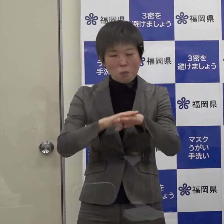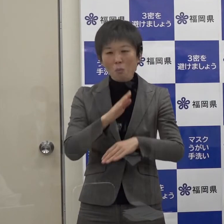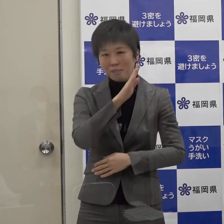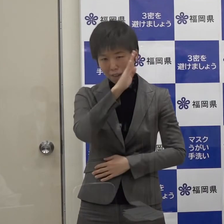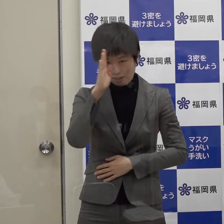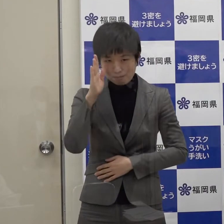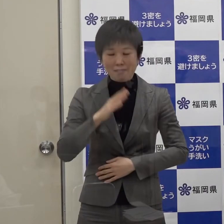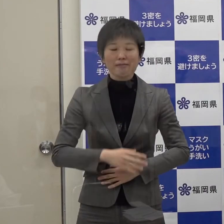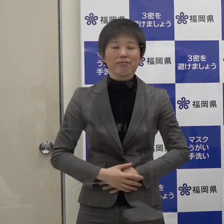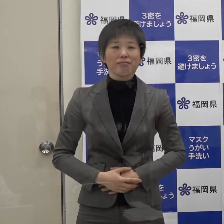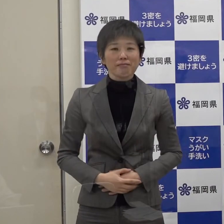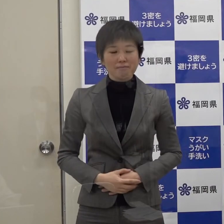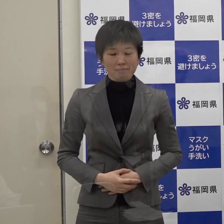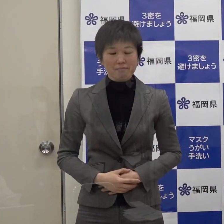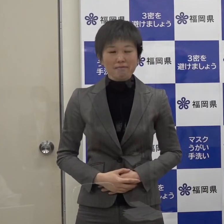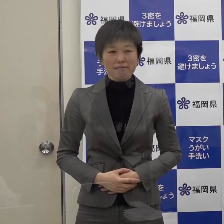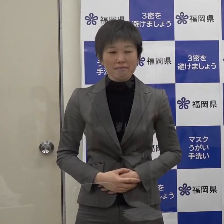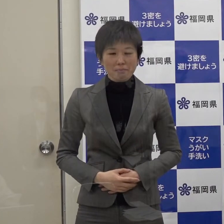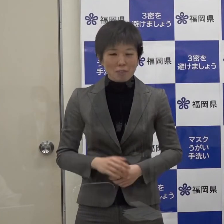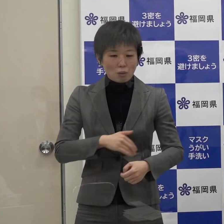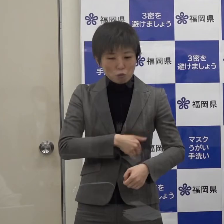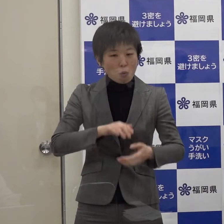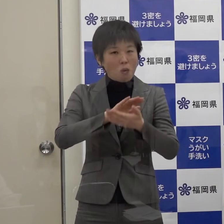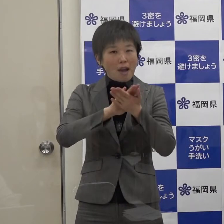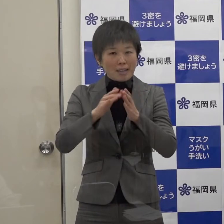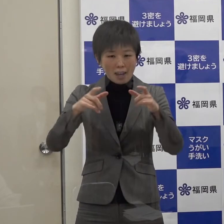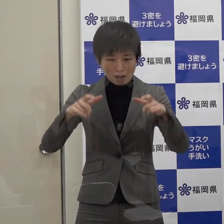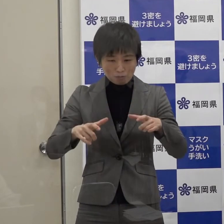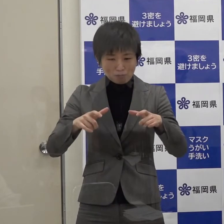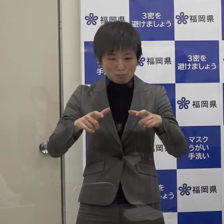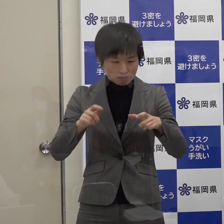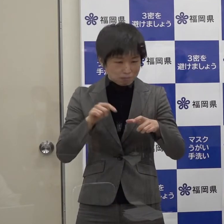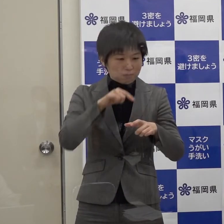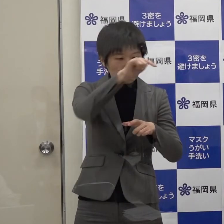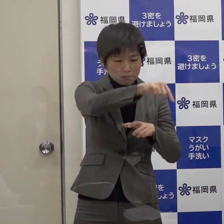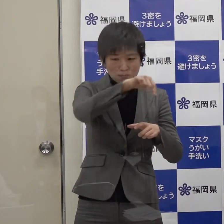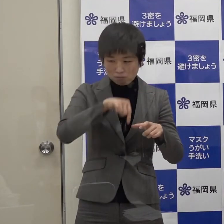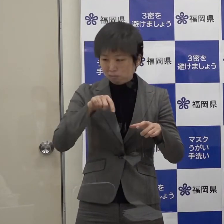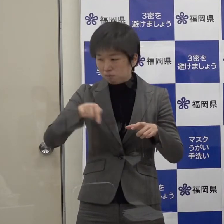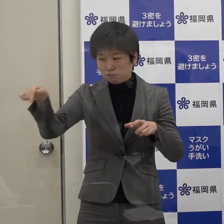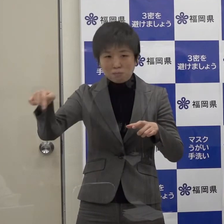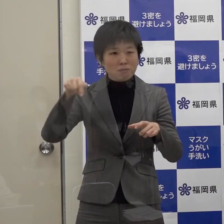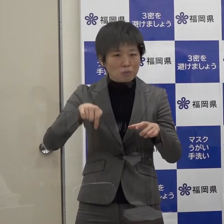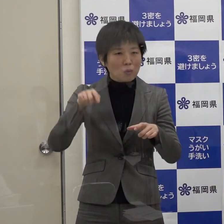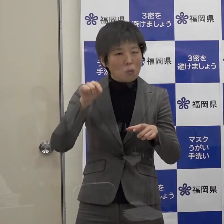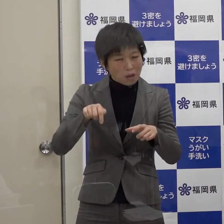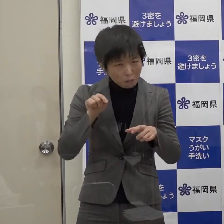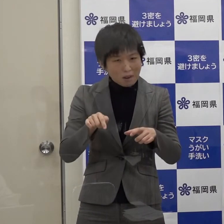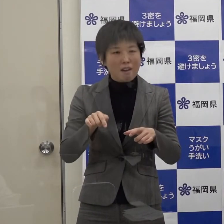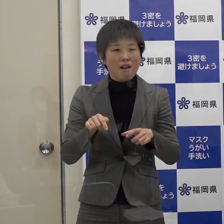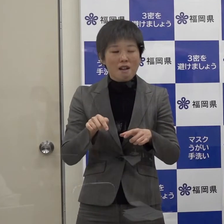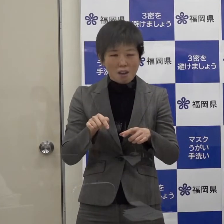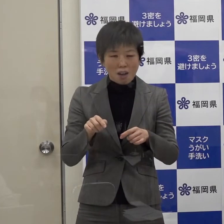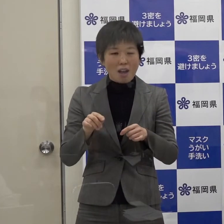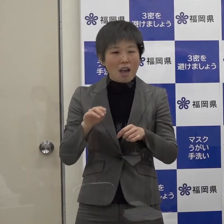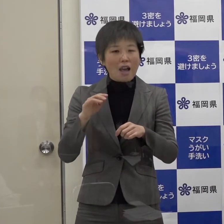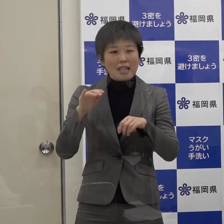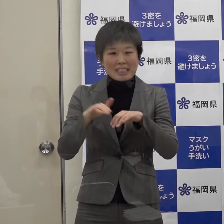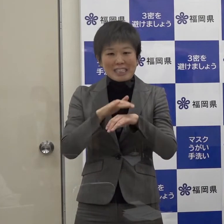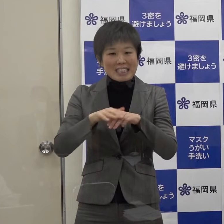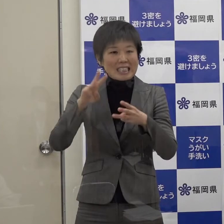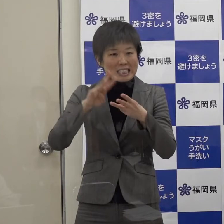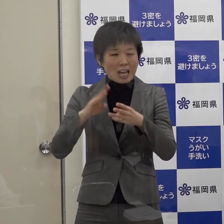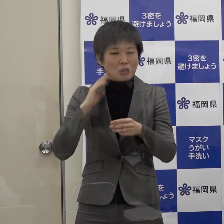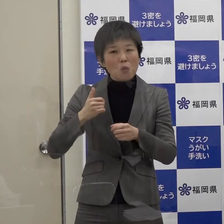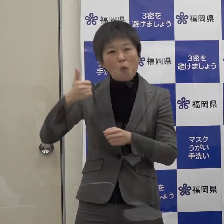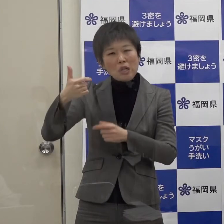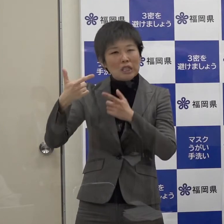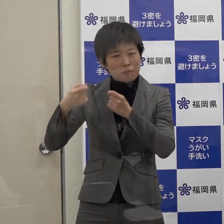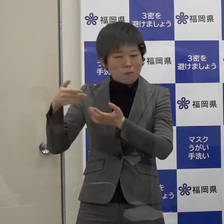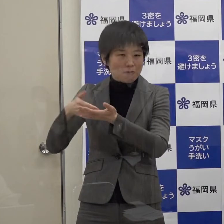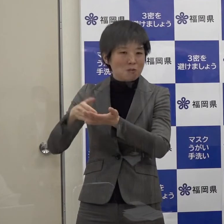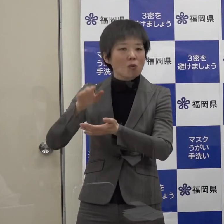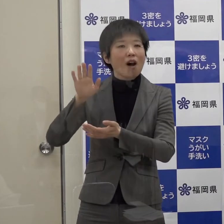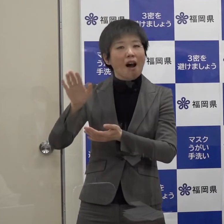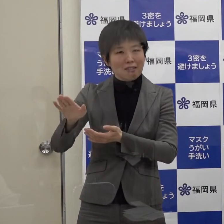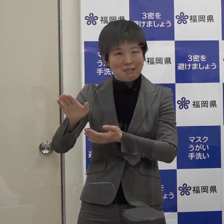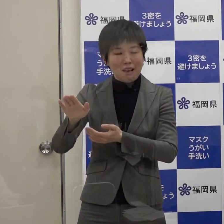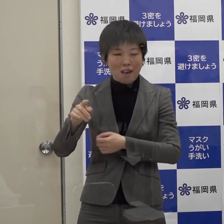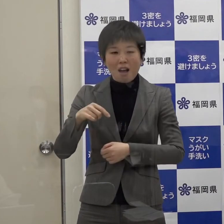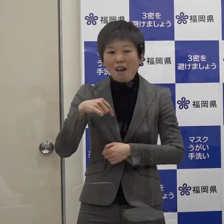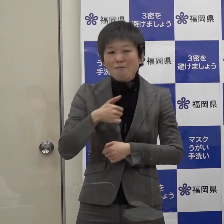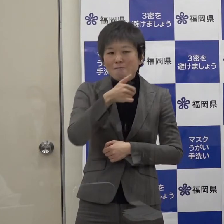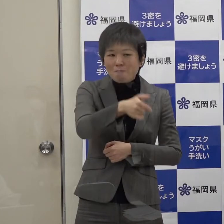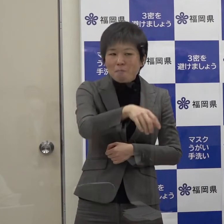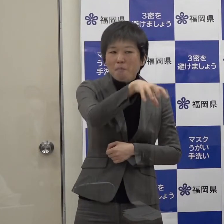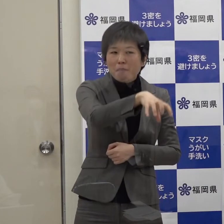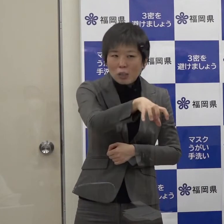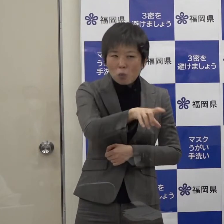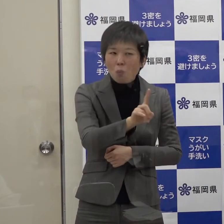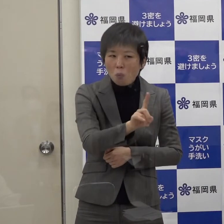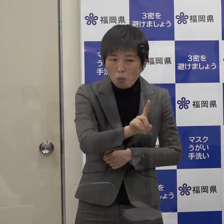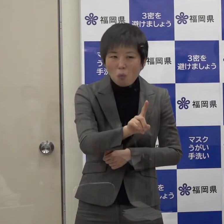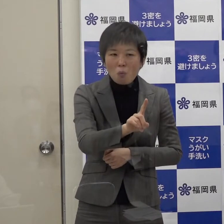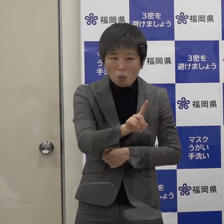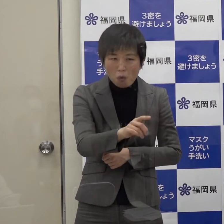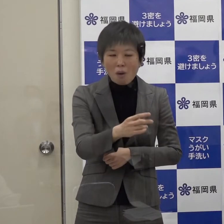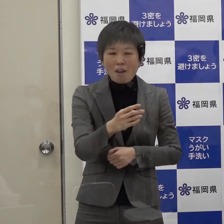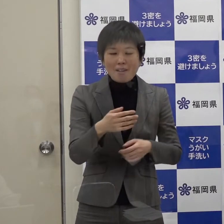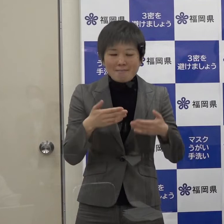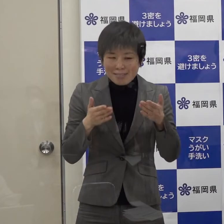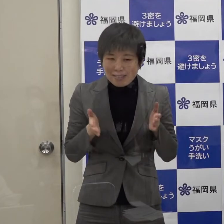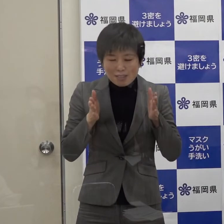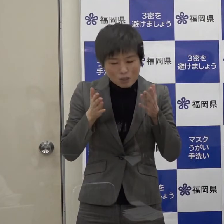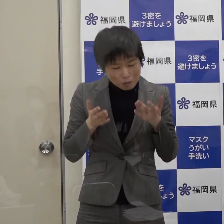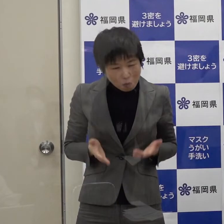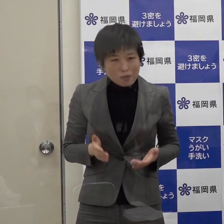また 県をまたぐ移動については 岸田総理も表明されていましたが 行先の状況を含め慎重にご判断いただきたいと思います